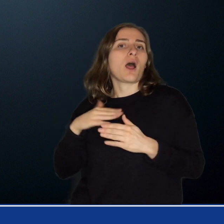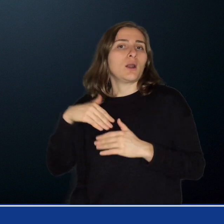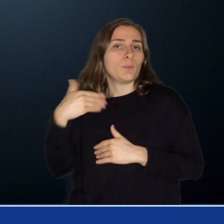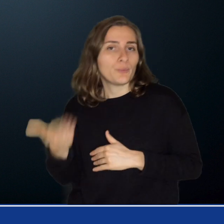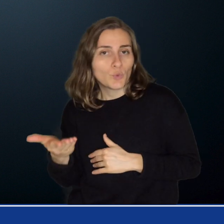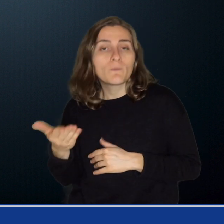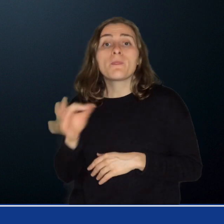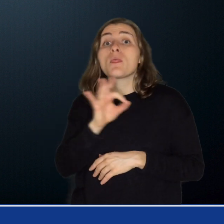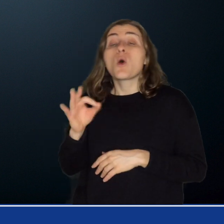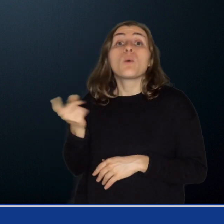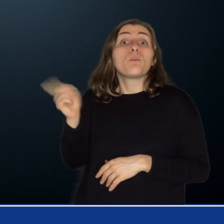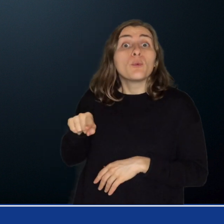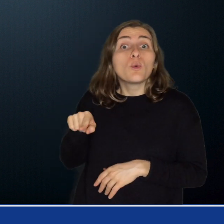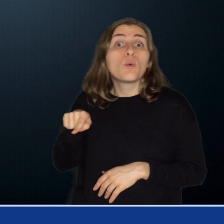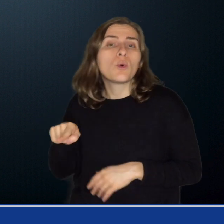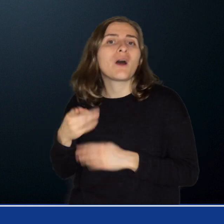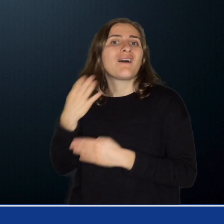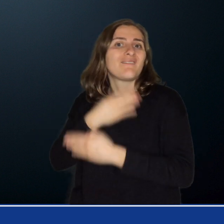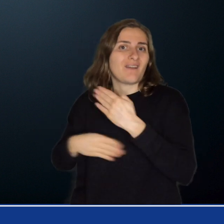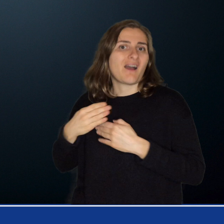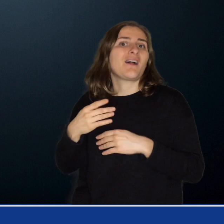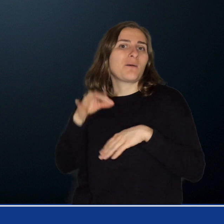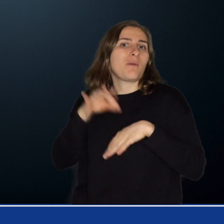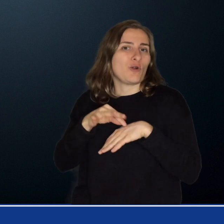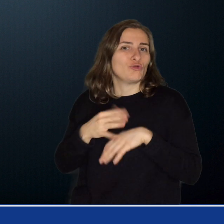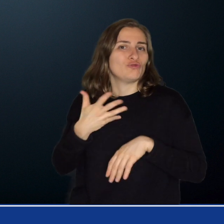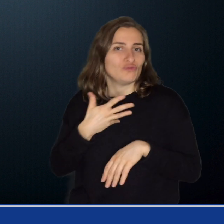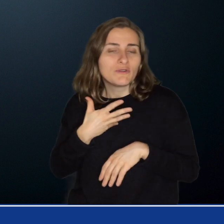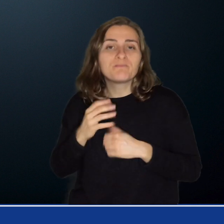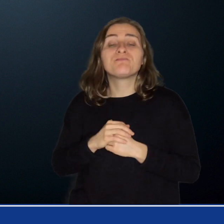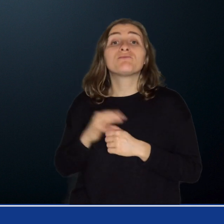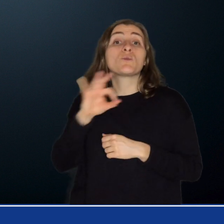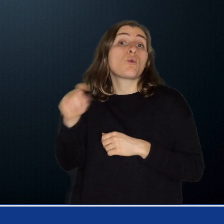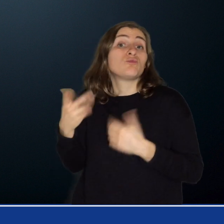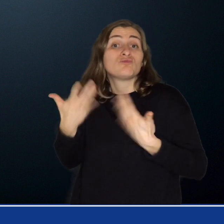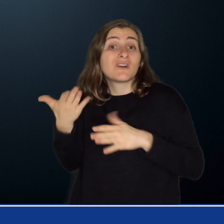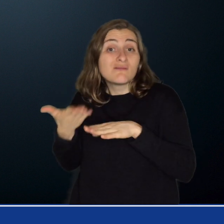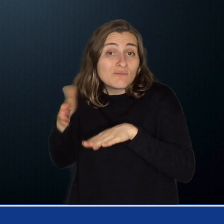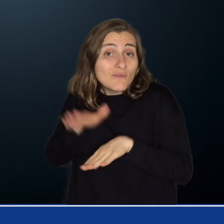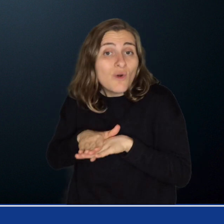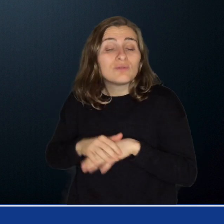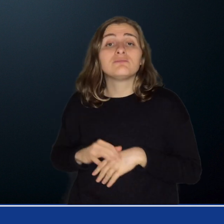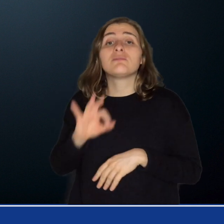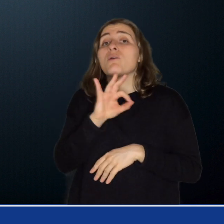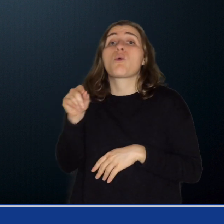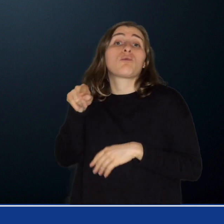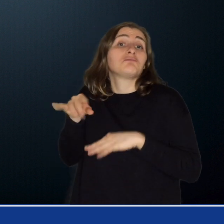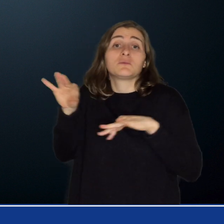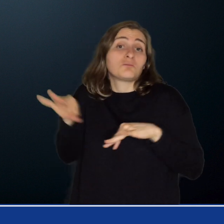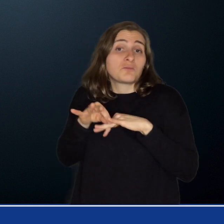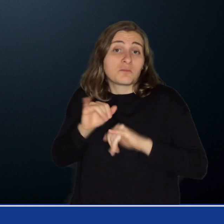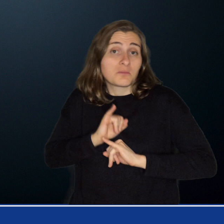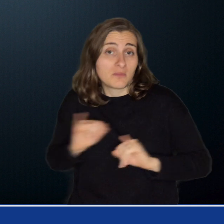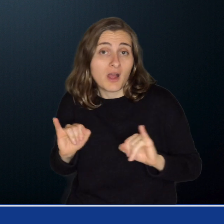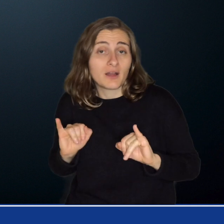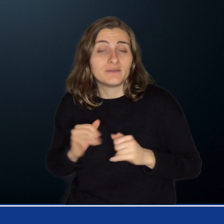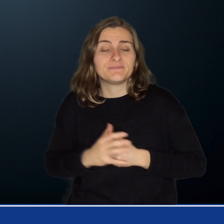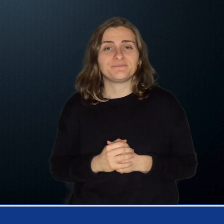abbiano compiuto 70 anni oppure siano anch’essi affetti da patologie invalidanti o siano deceduti o mancanti);